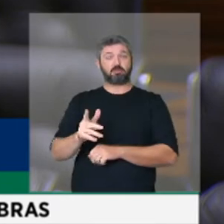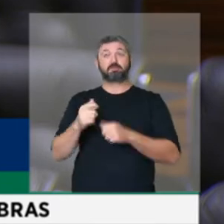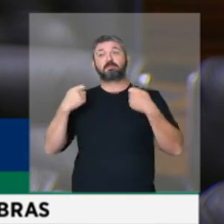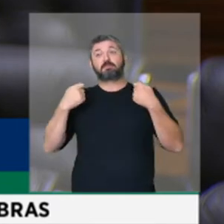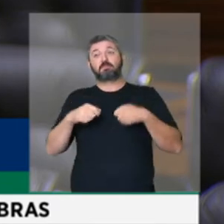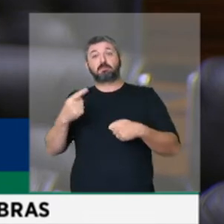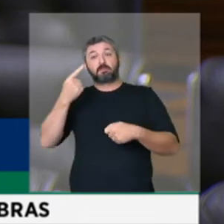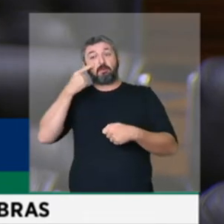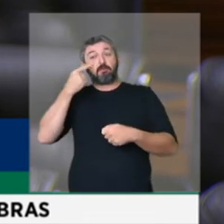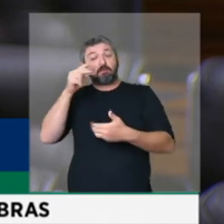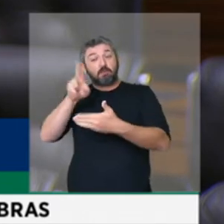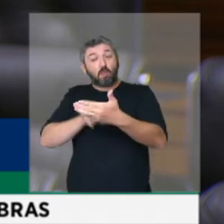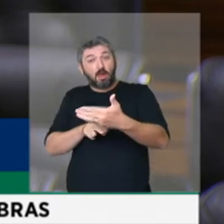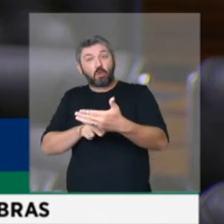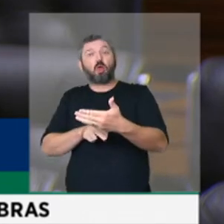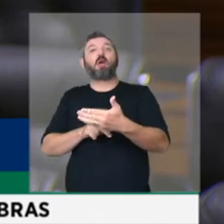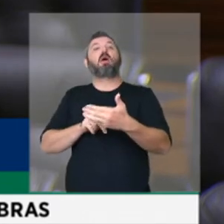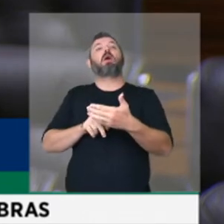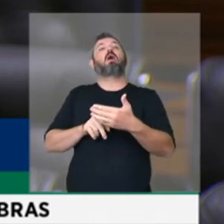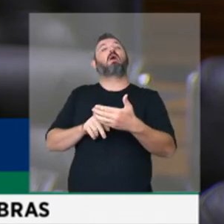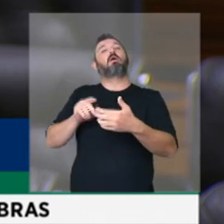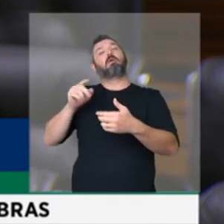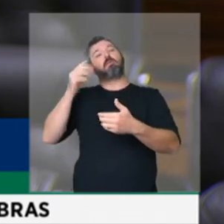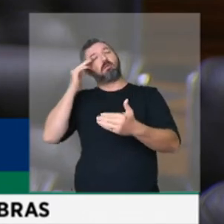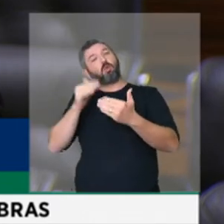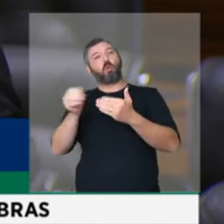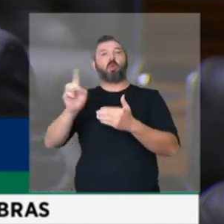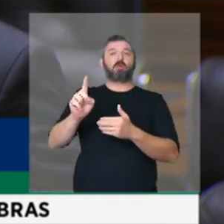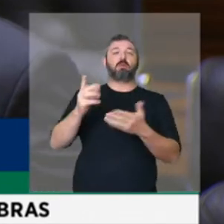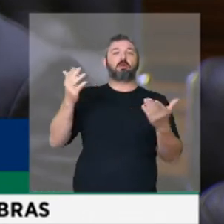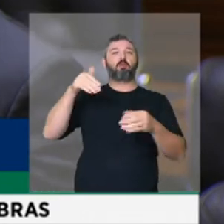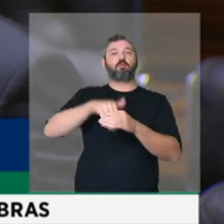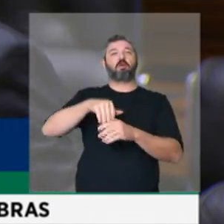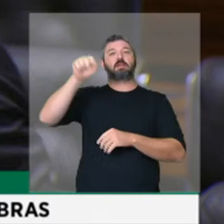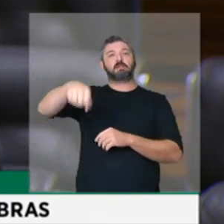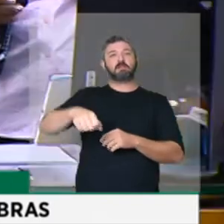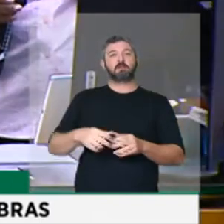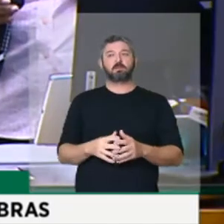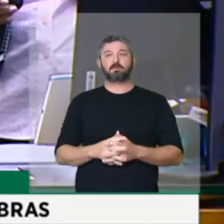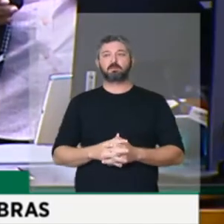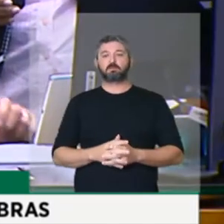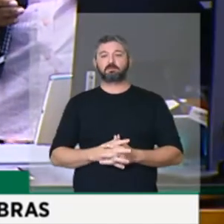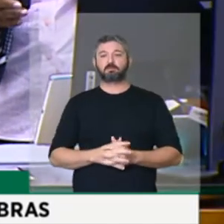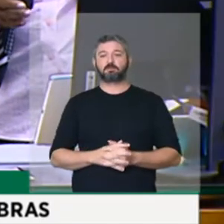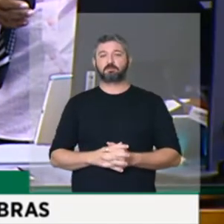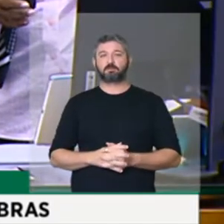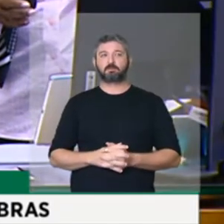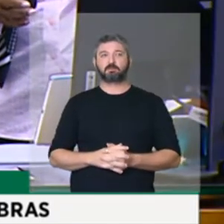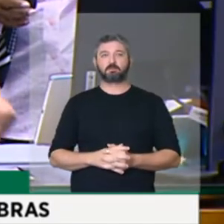EM FRENTE, NÃO É POSITIVO PARA A CAPITALIZAÇÃO DA ELETROBRAS, POR ISSO, PRECISAMOS CONVERSAR MELHOR COM O RELATOR, INCLUSIVE ELE DIZ QUE JÁ TEM UM OUTRO